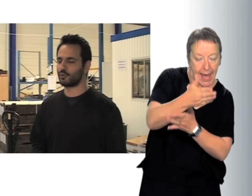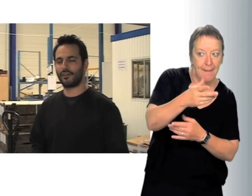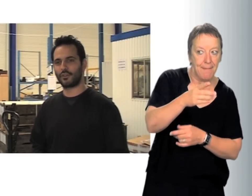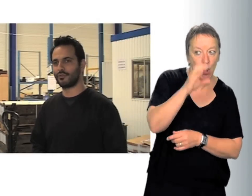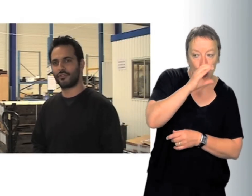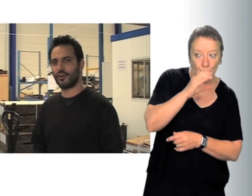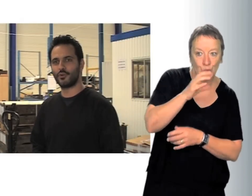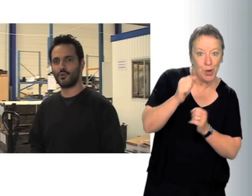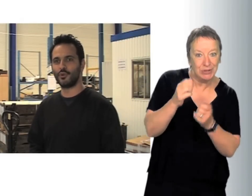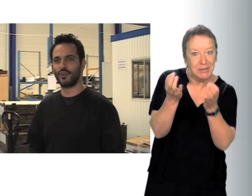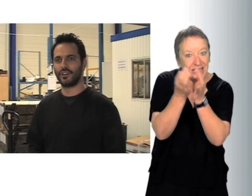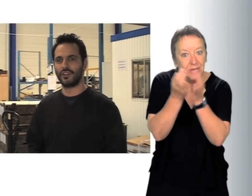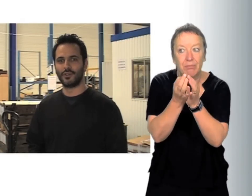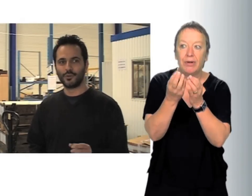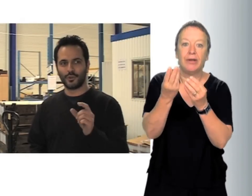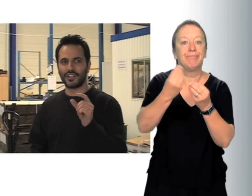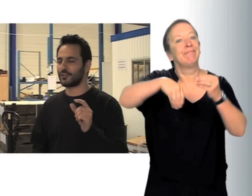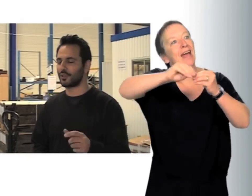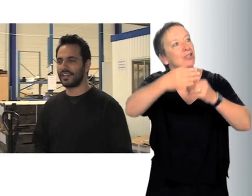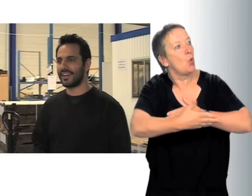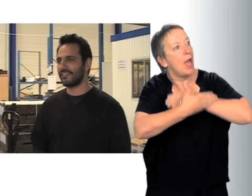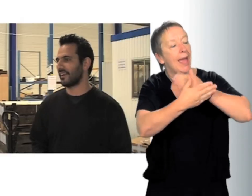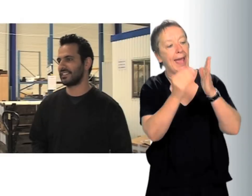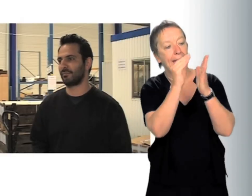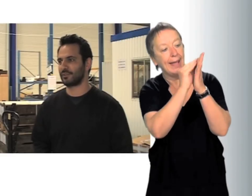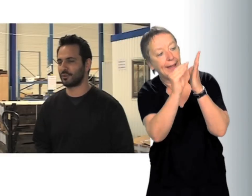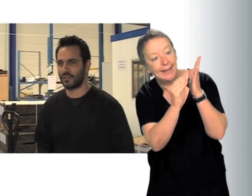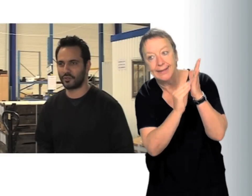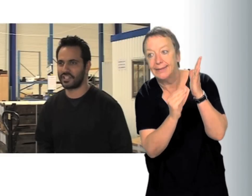avec une feuille ou en lisant sur les lèvres Ca passe tout seul.